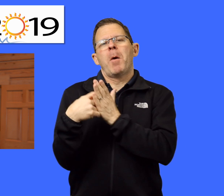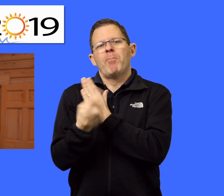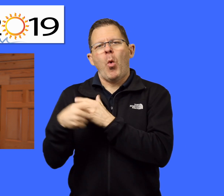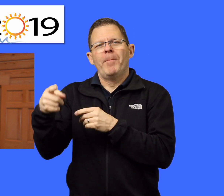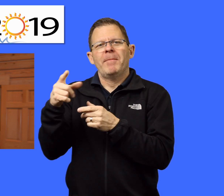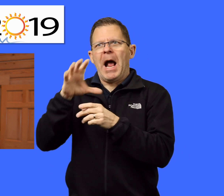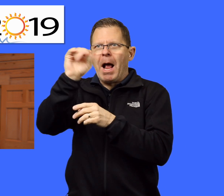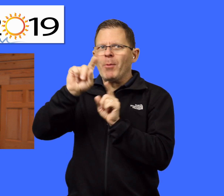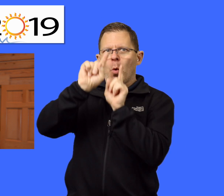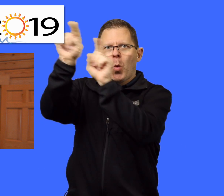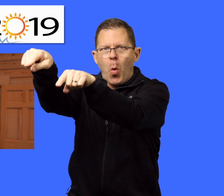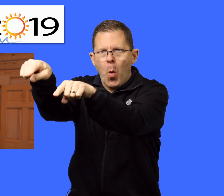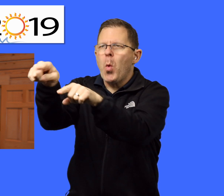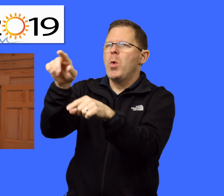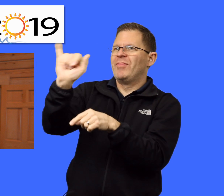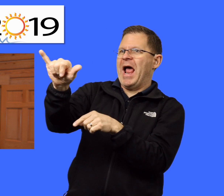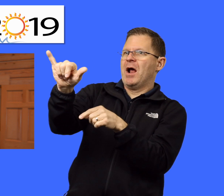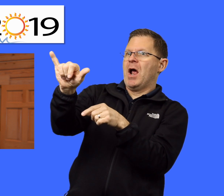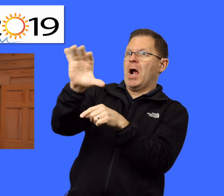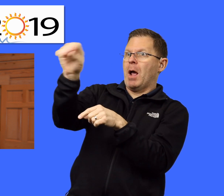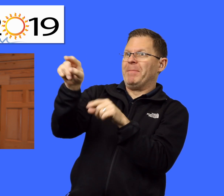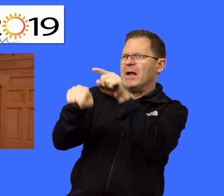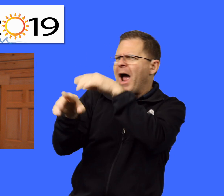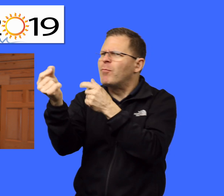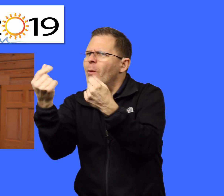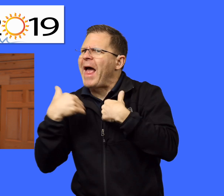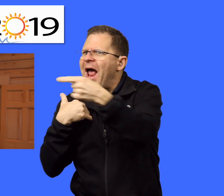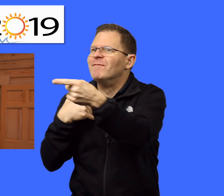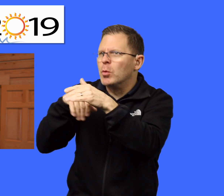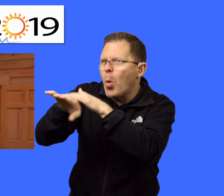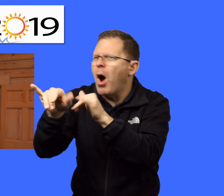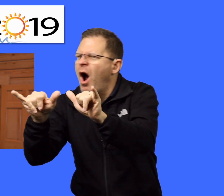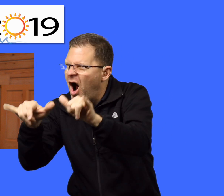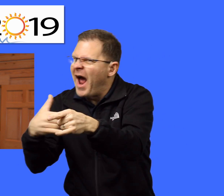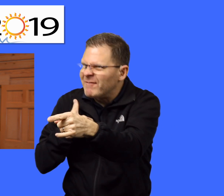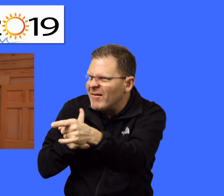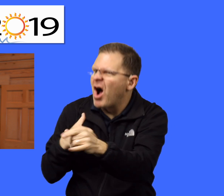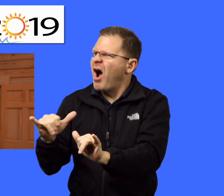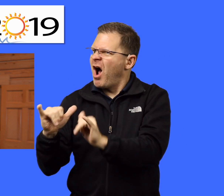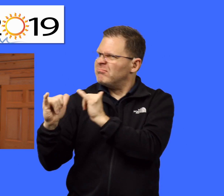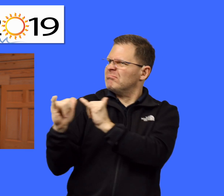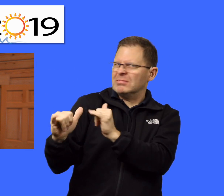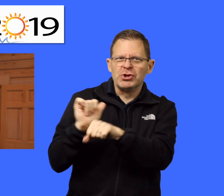Al igual, iremos en una excursión a una empresa de informática muy grande donde podrán conocer a